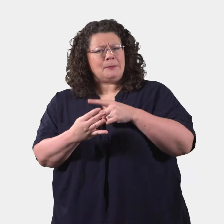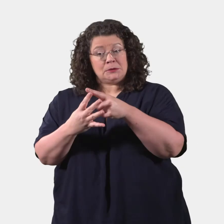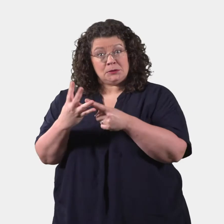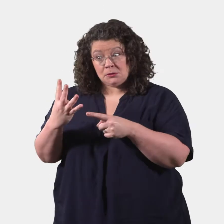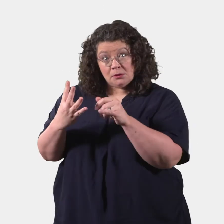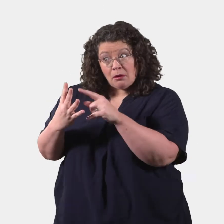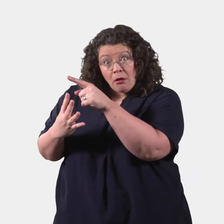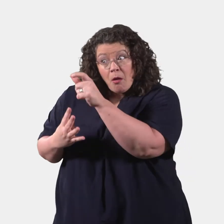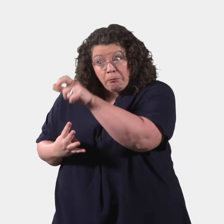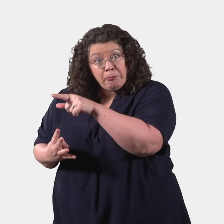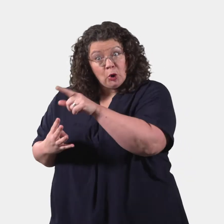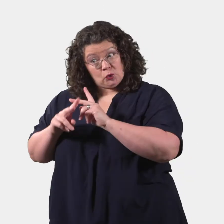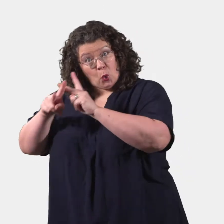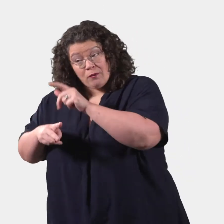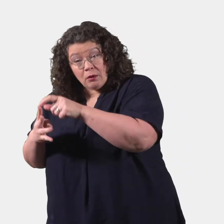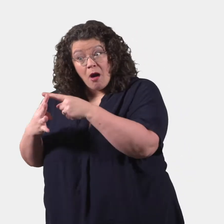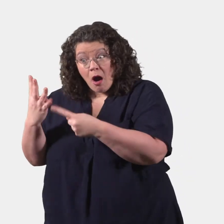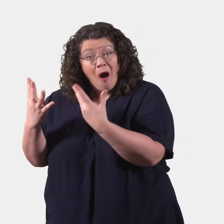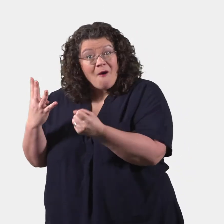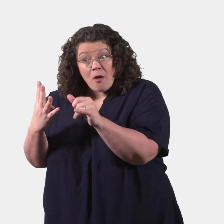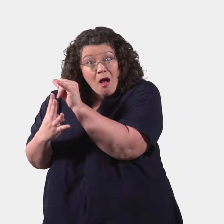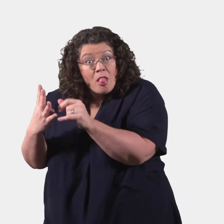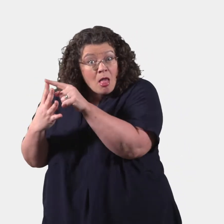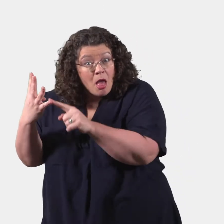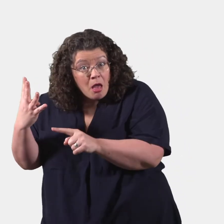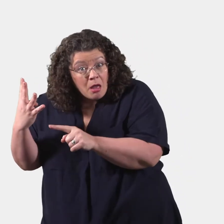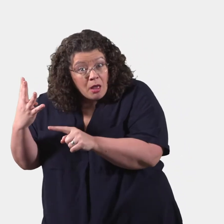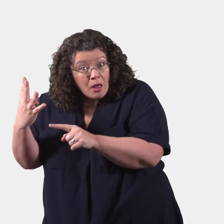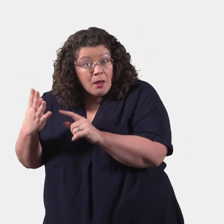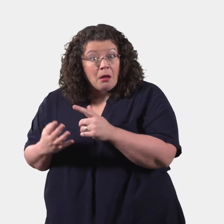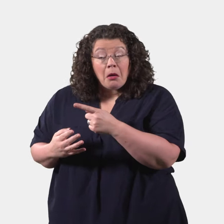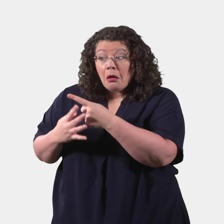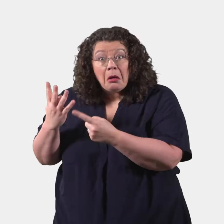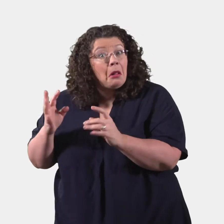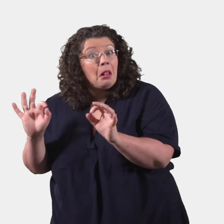4) Taliad Annibyniaeth y Lluoedd Arfog.